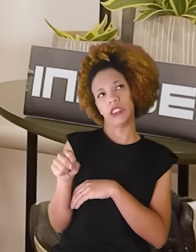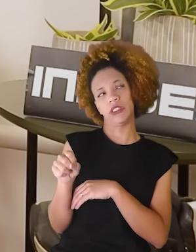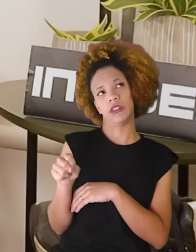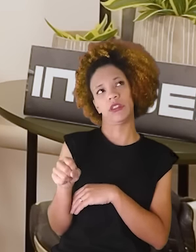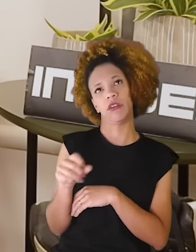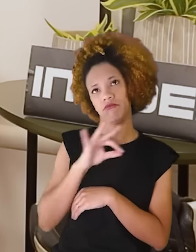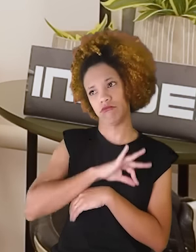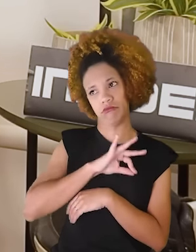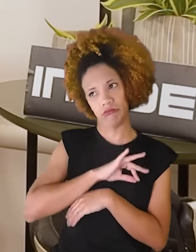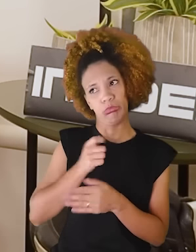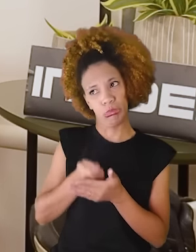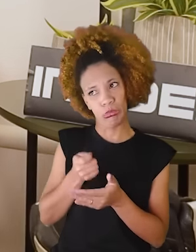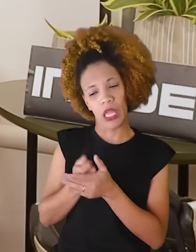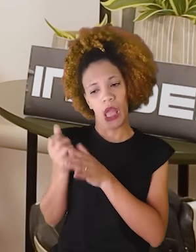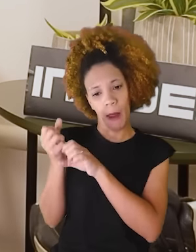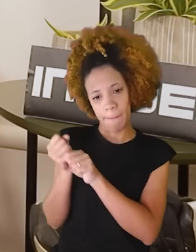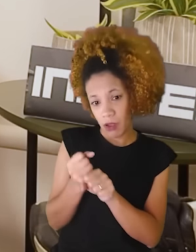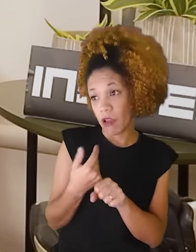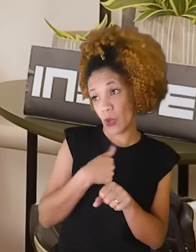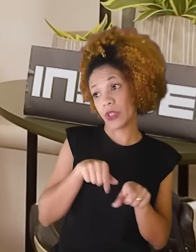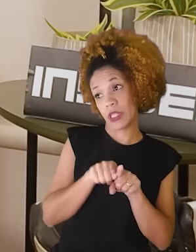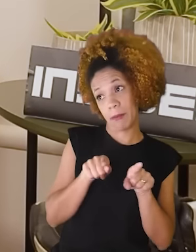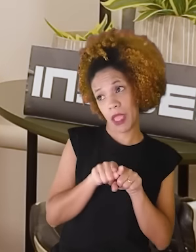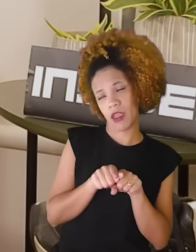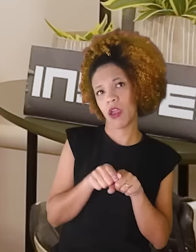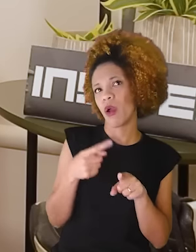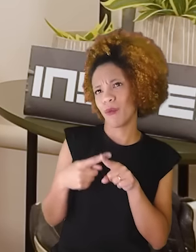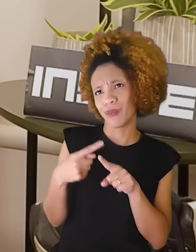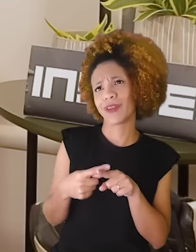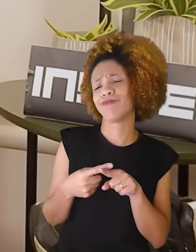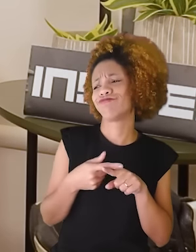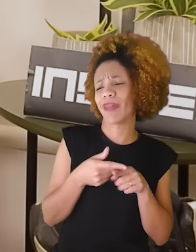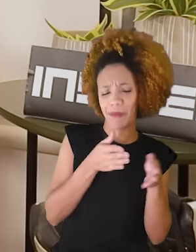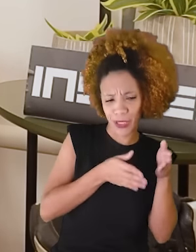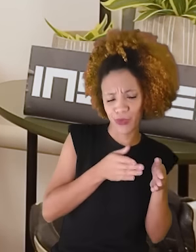sim eles são muito de juntar dinheiro eu também sou né porque já passaram muita dificuldade também